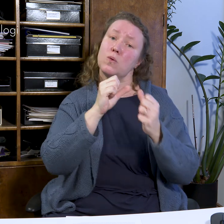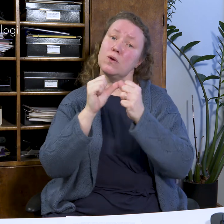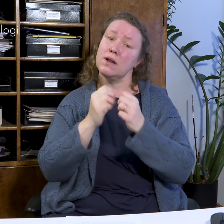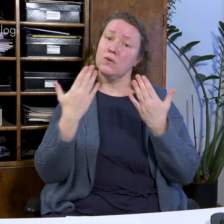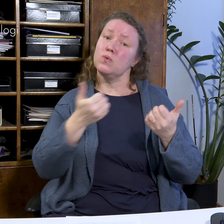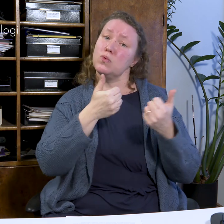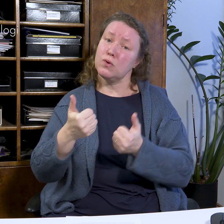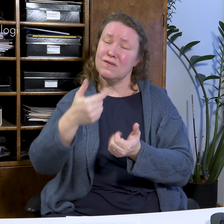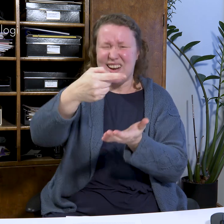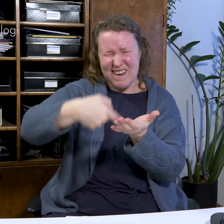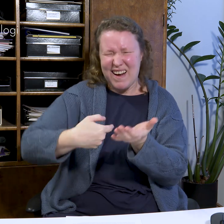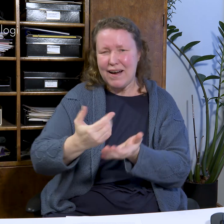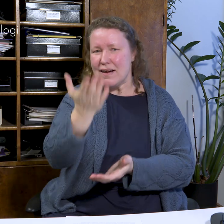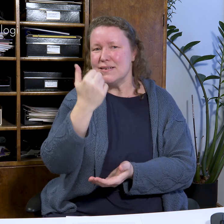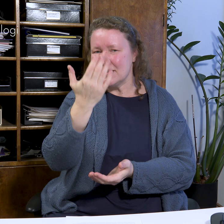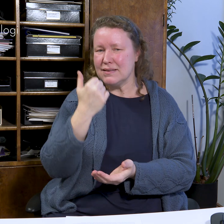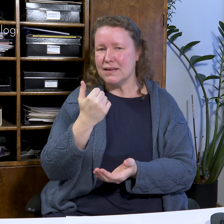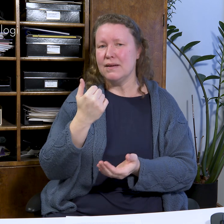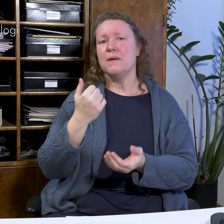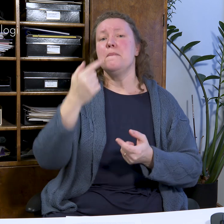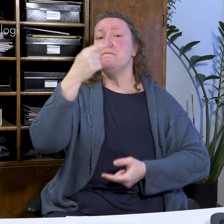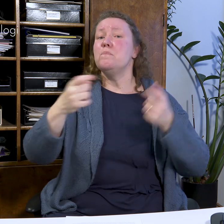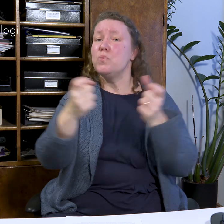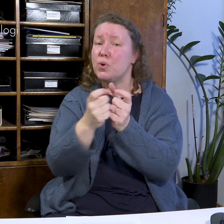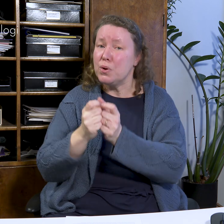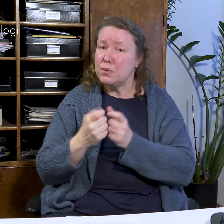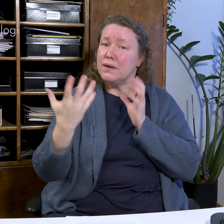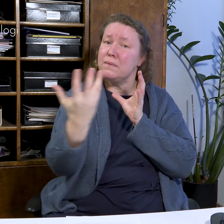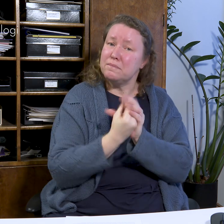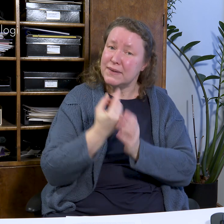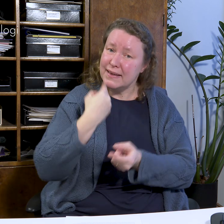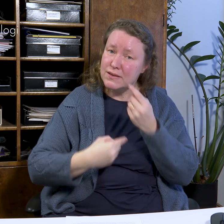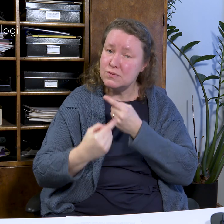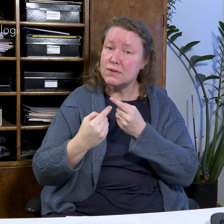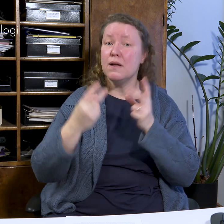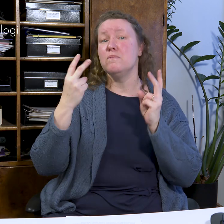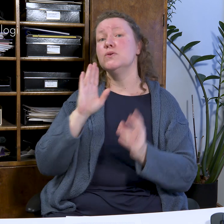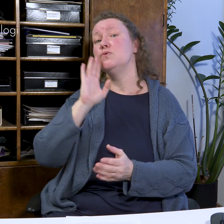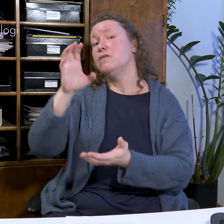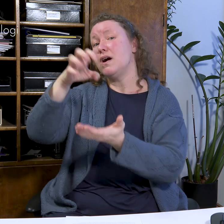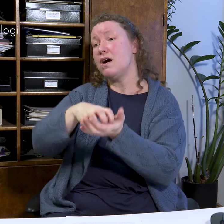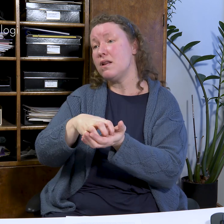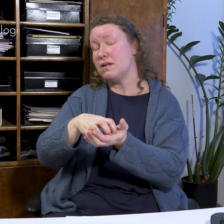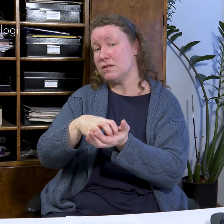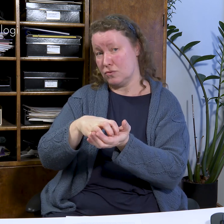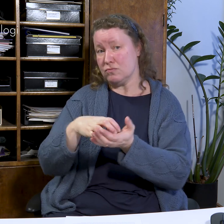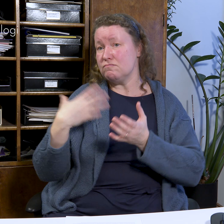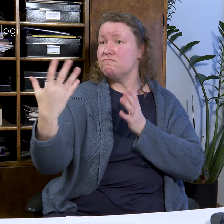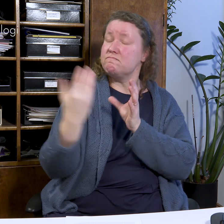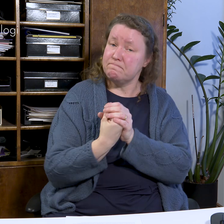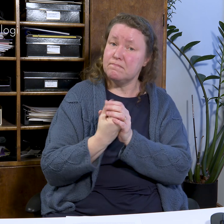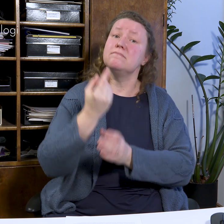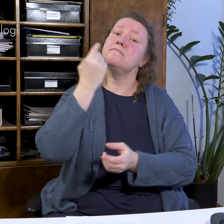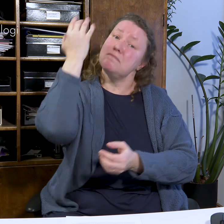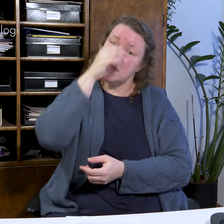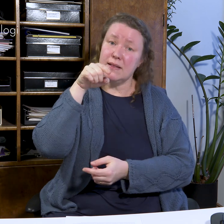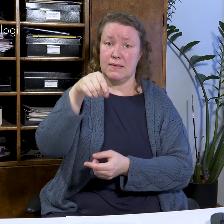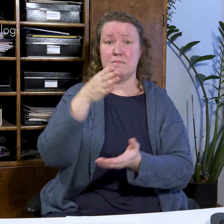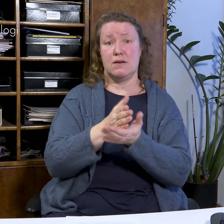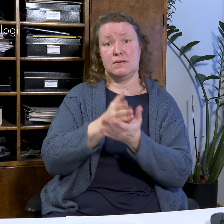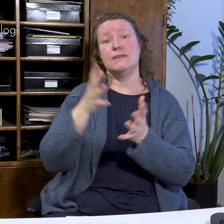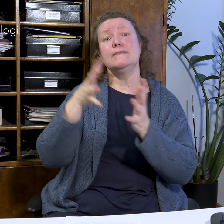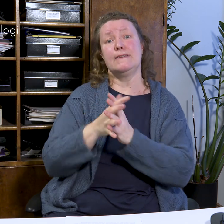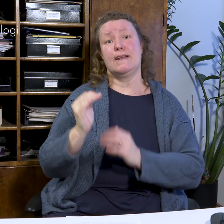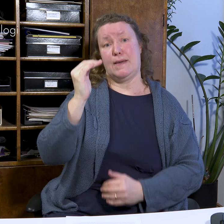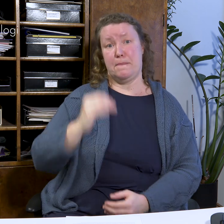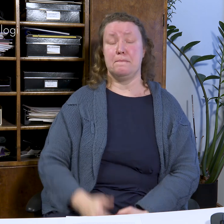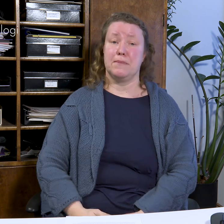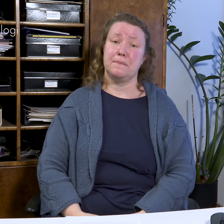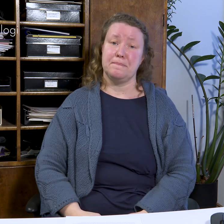ja tähän liitto haluaakin nyt haastaa puolueita ja tulevaa hallitusta.